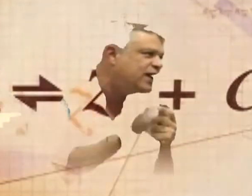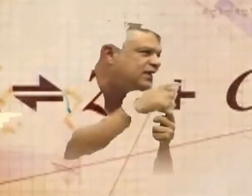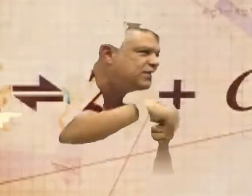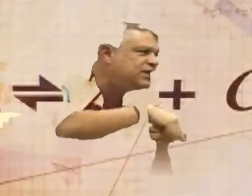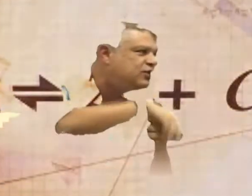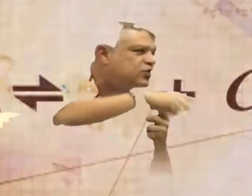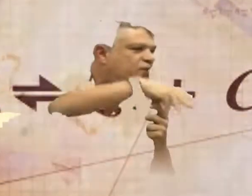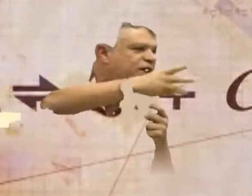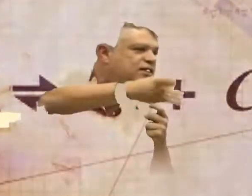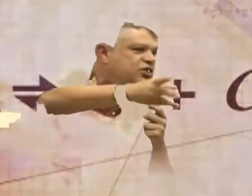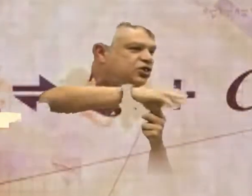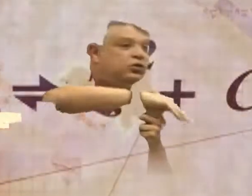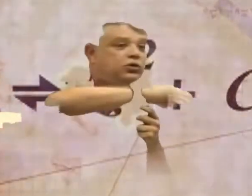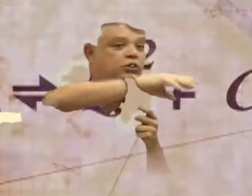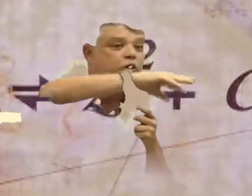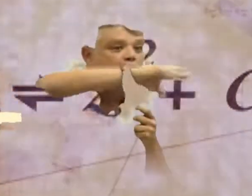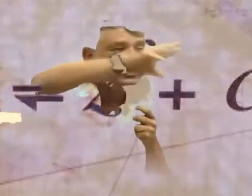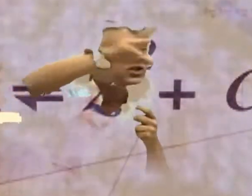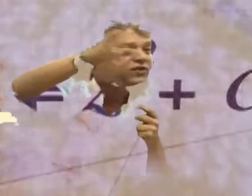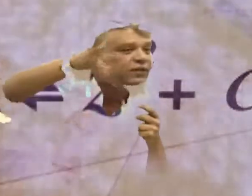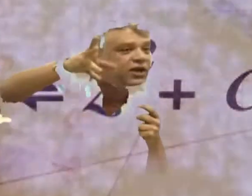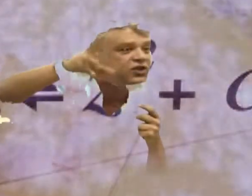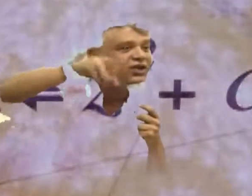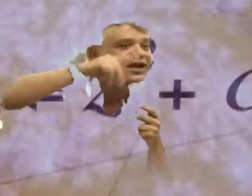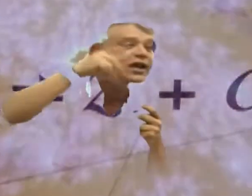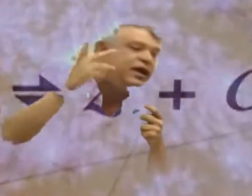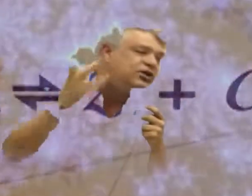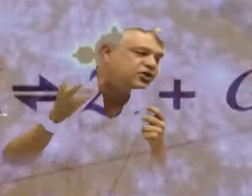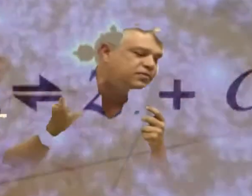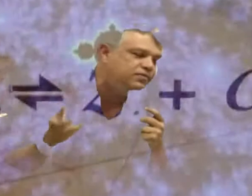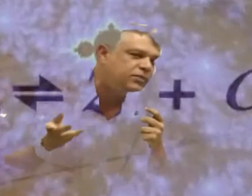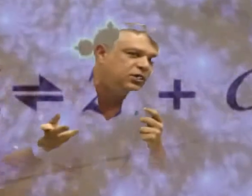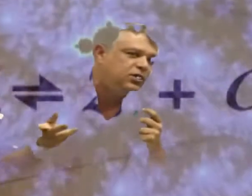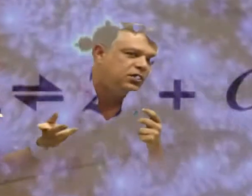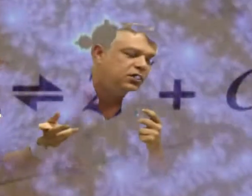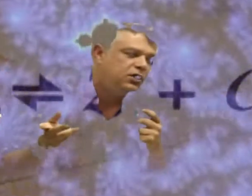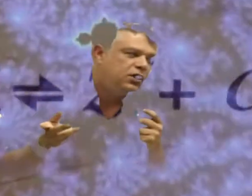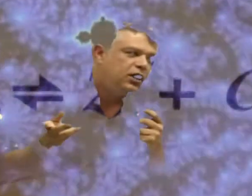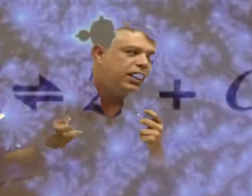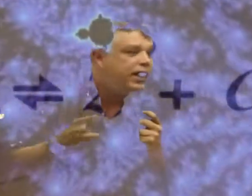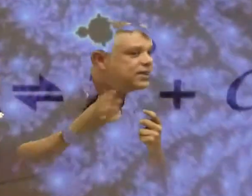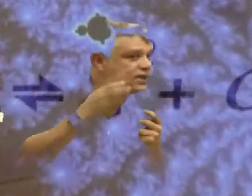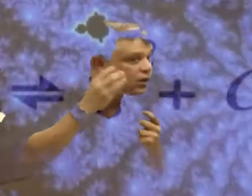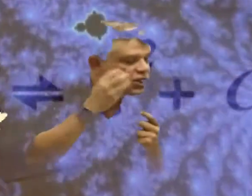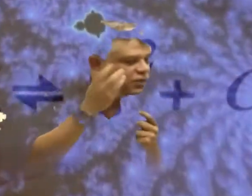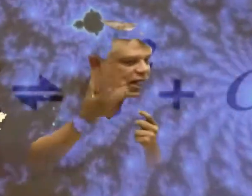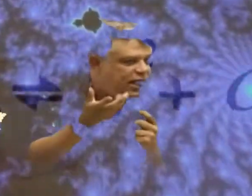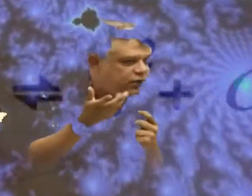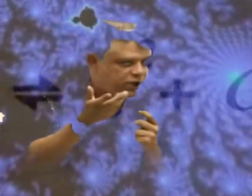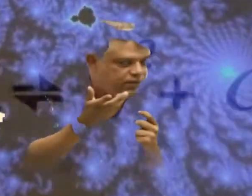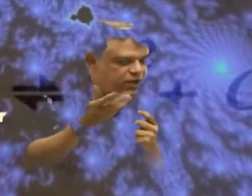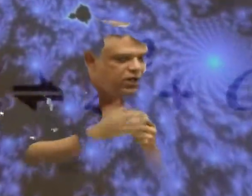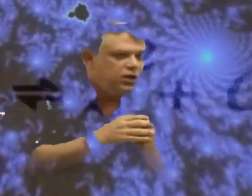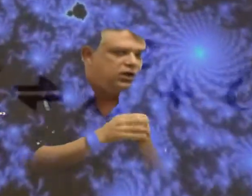Essa emissão só faz sentido, coletivamente, e em rede. É esse que é o grande barato ai.